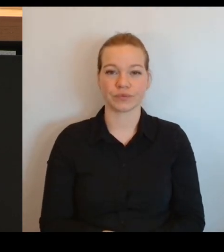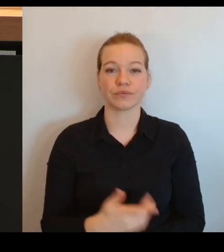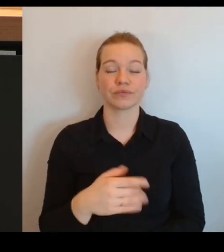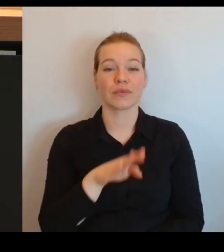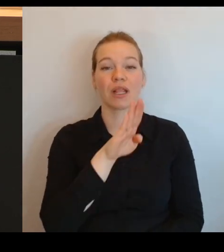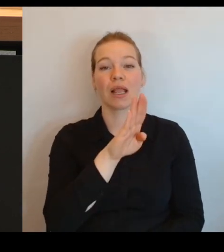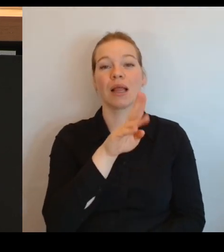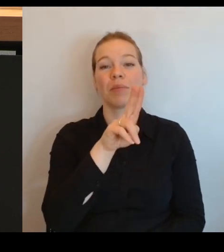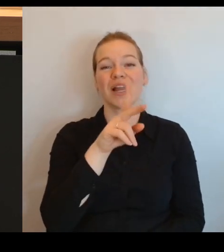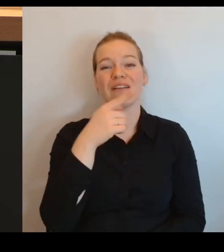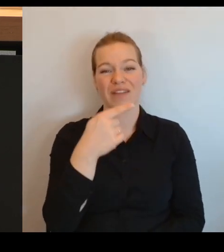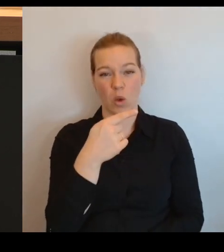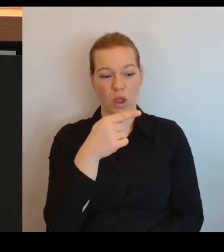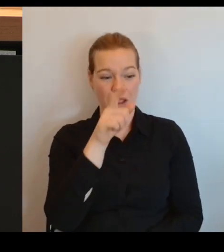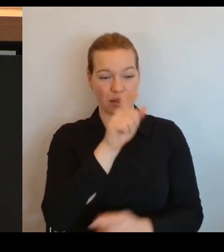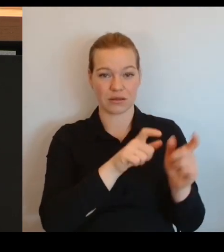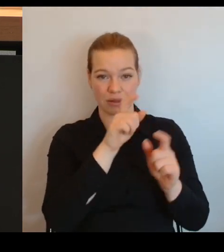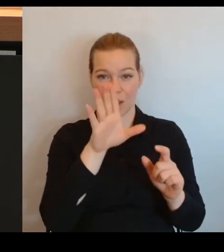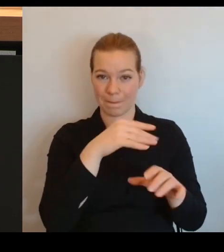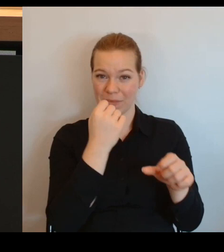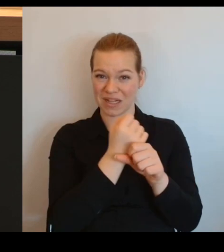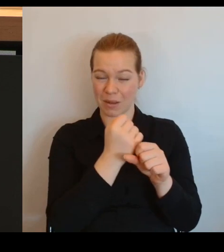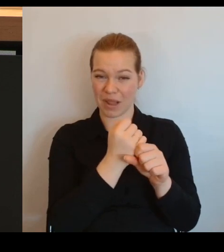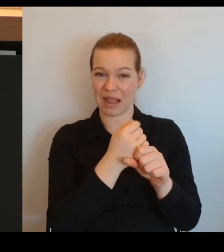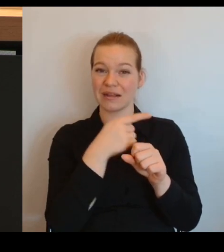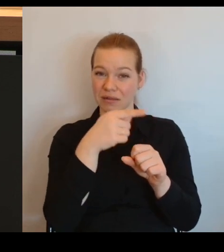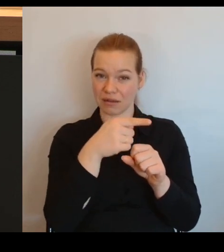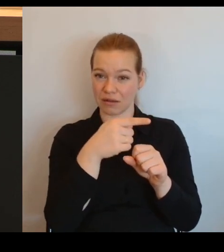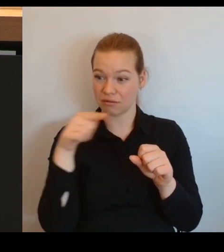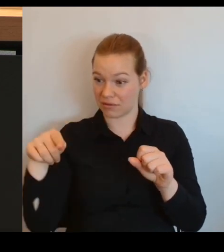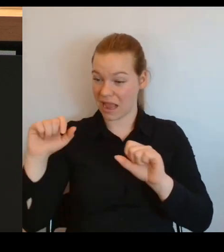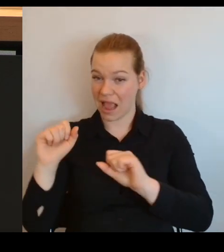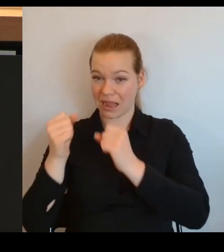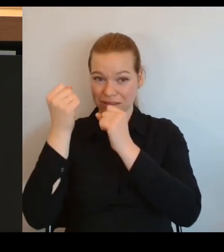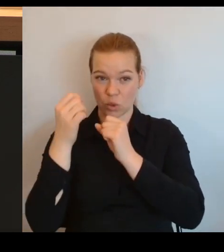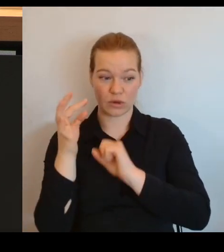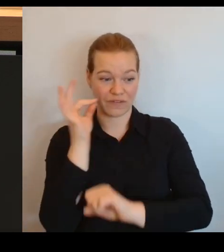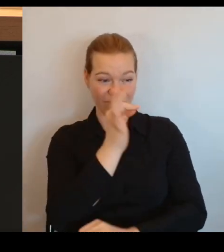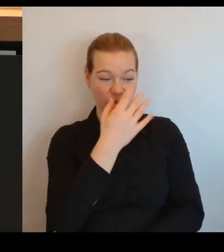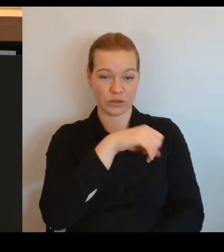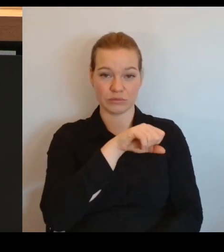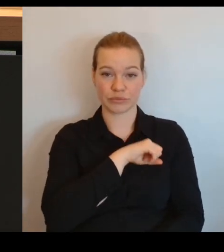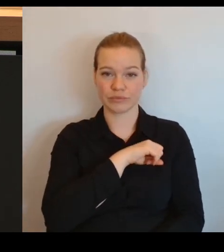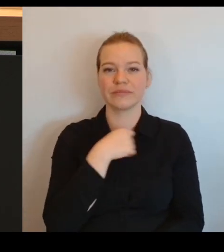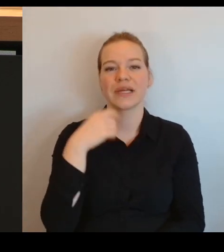Zum einen, zum Zweiten Sie haben über Zuständigkeiten gesprochen, aber wie so oft hier auch nicht wirklich vollständig.